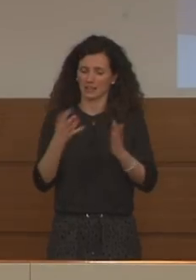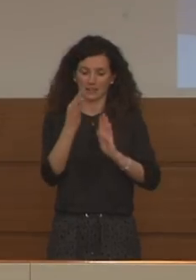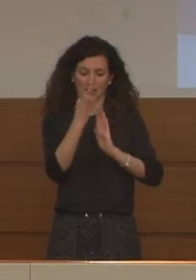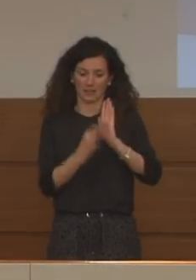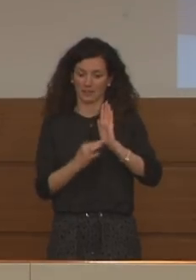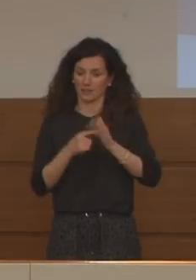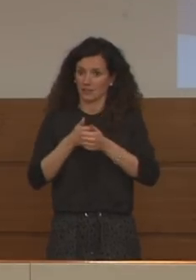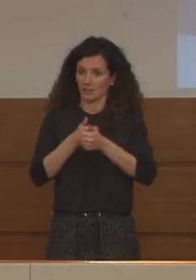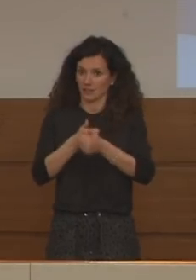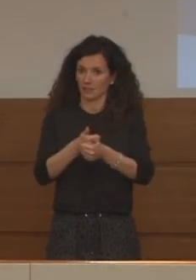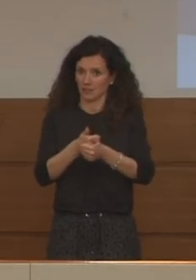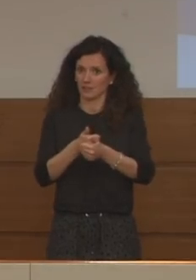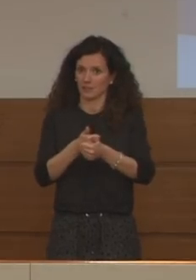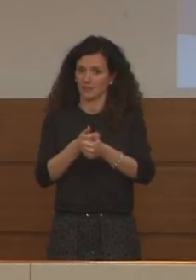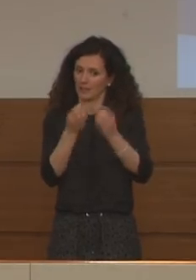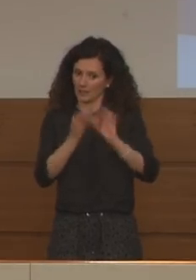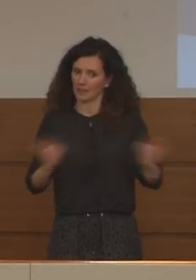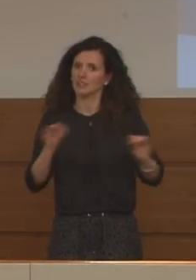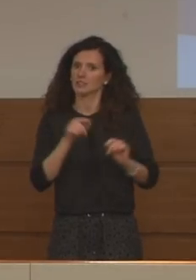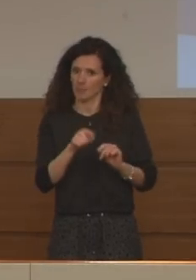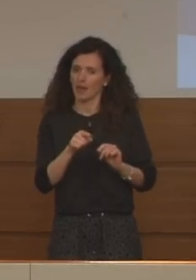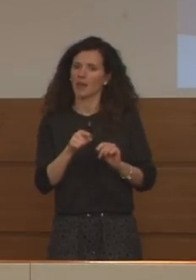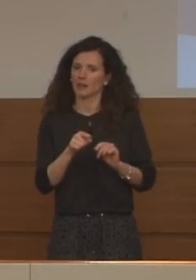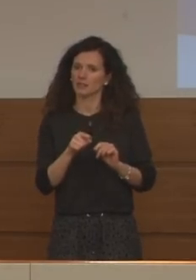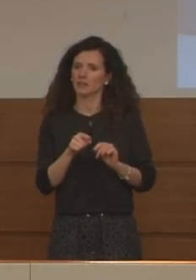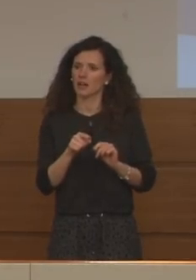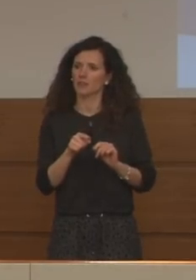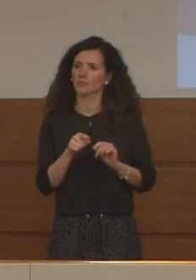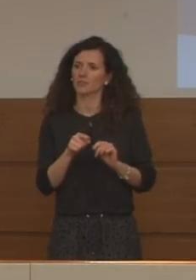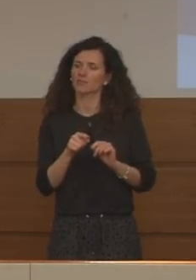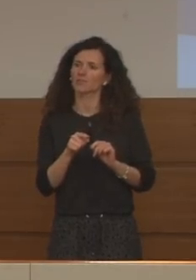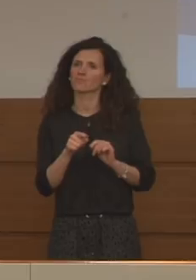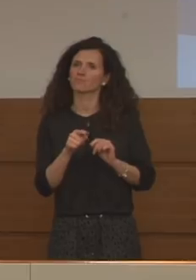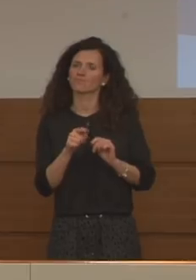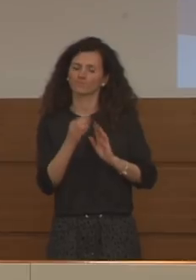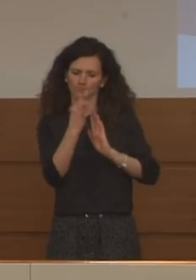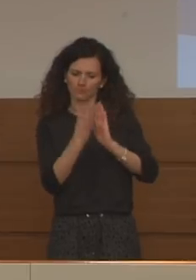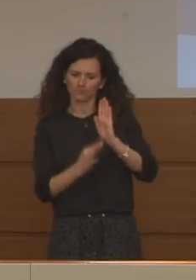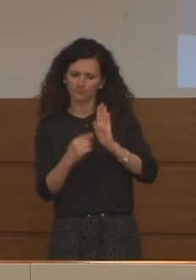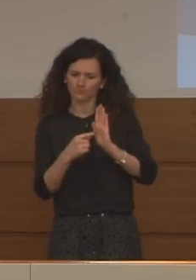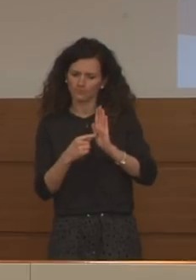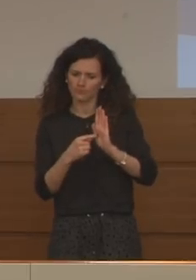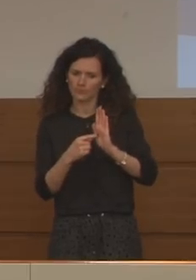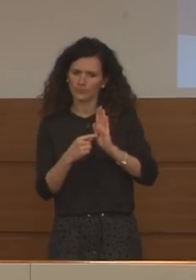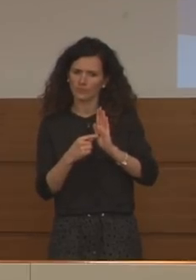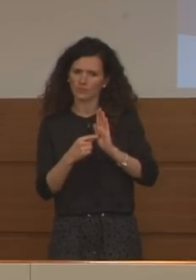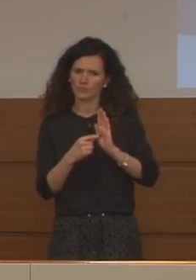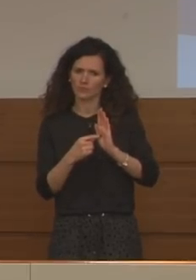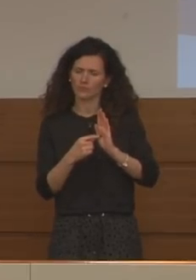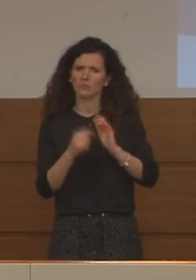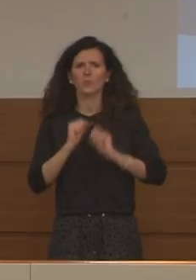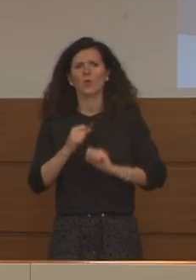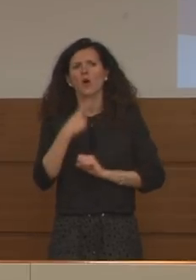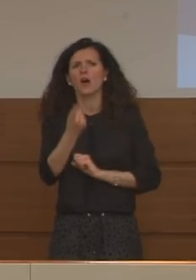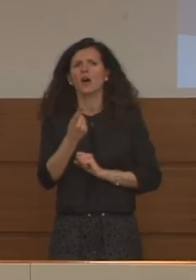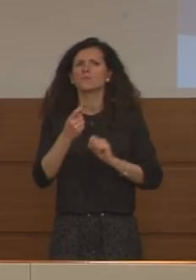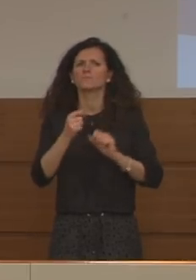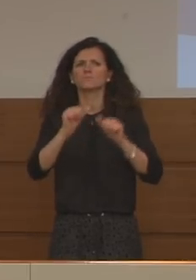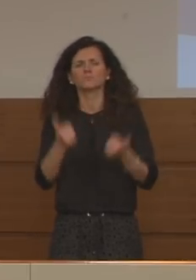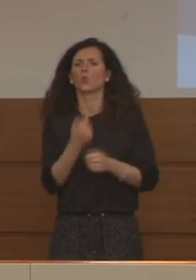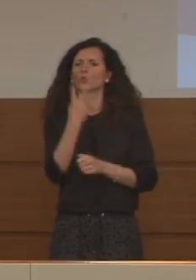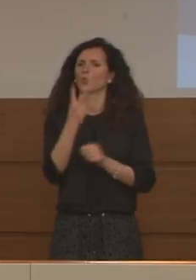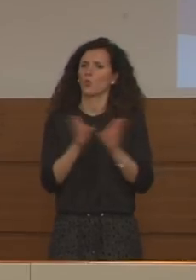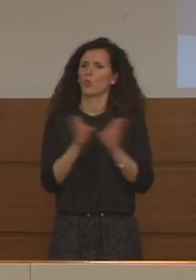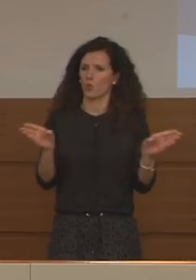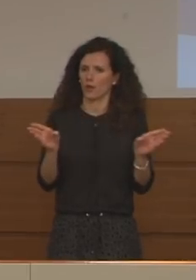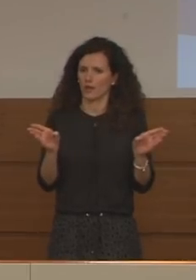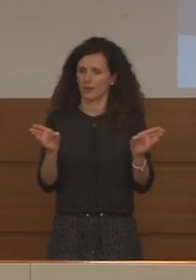fondamentalmente con due gambe possiamo dire. La prima gamba, quella che